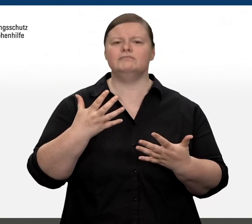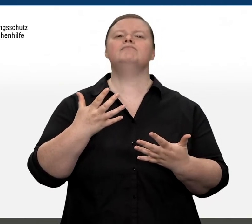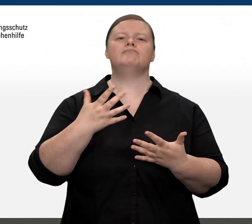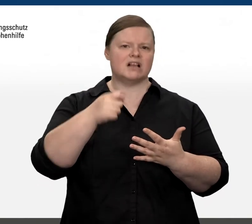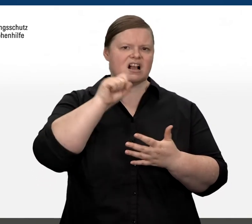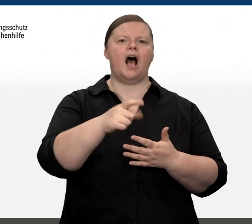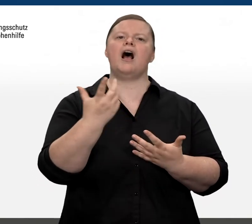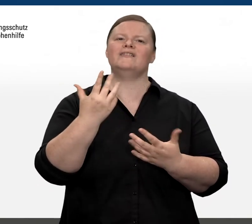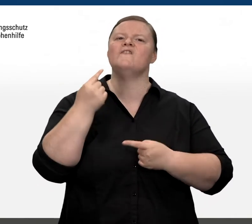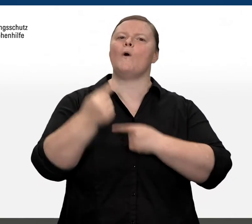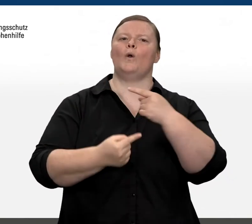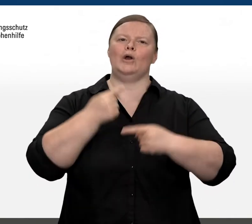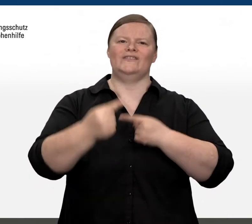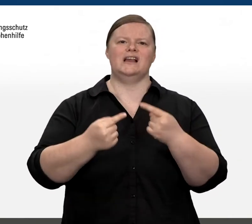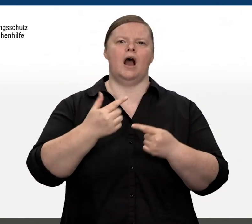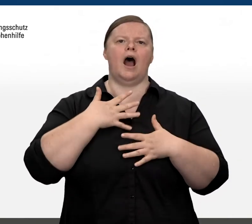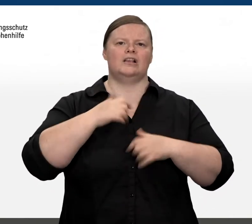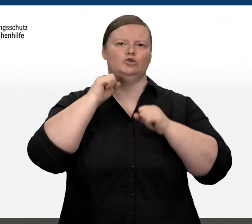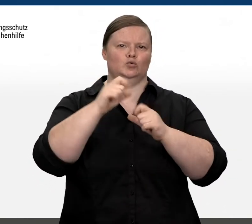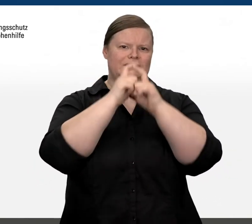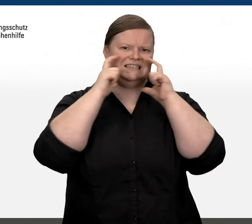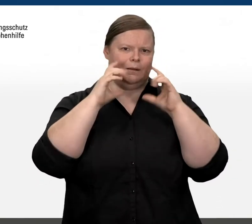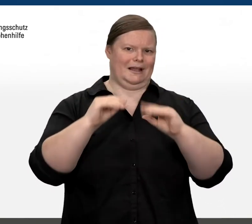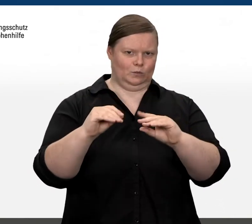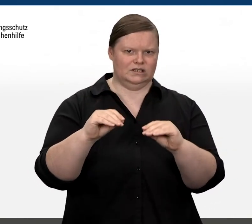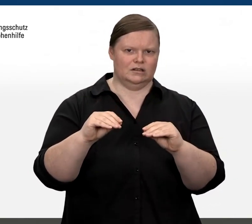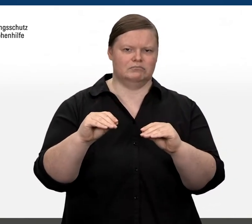zumindest provisorischer Atemschutz genutzt werden,